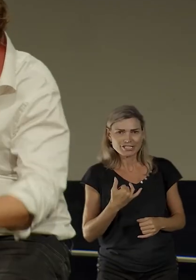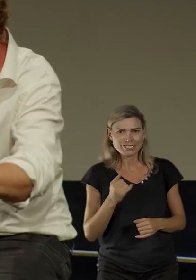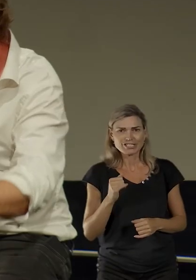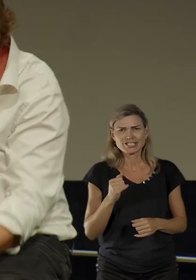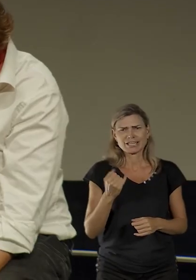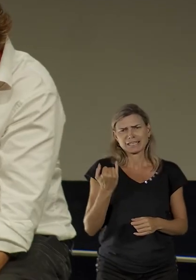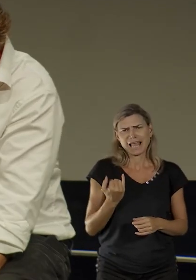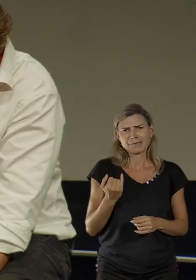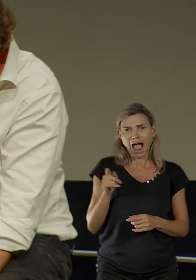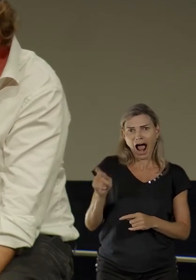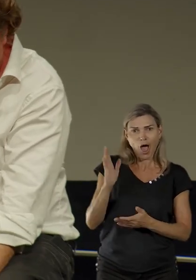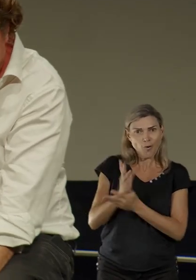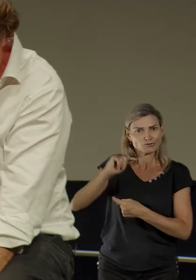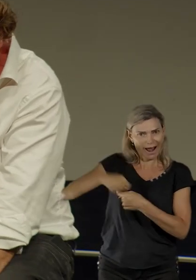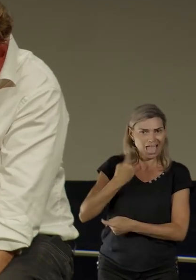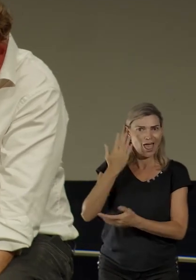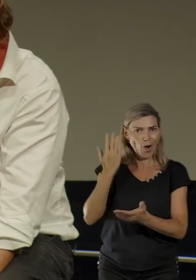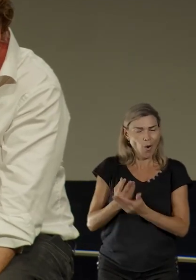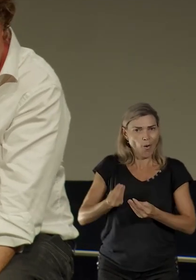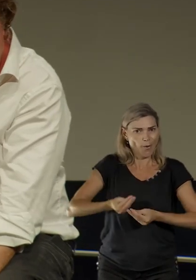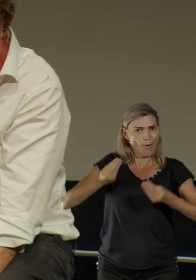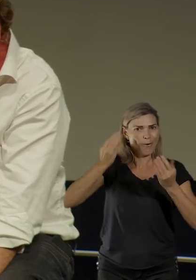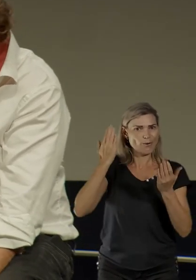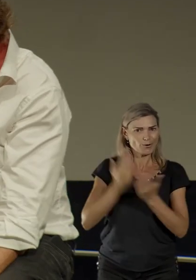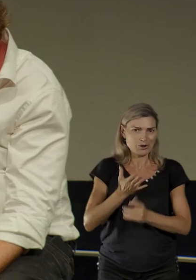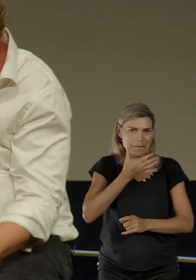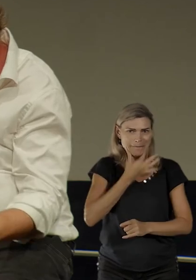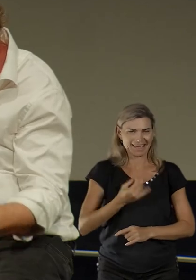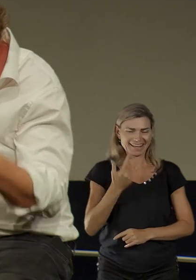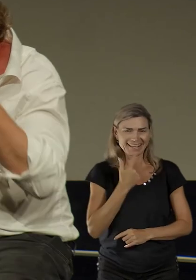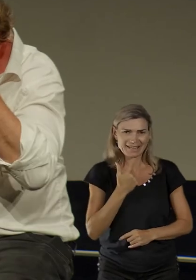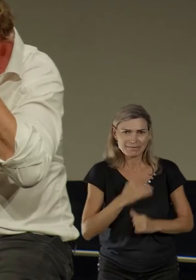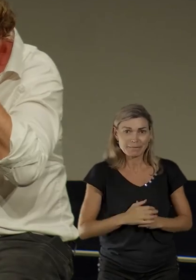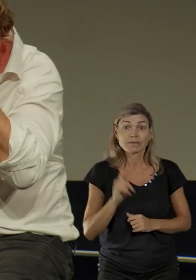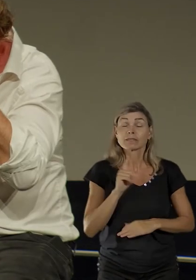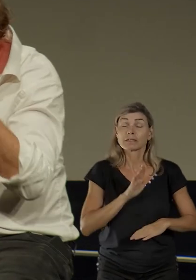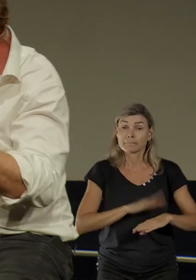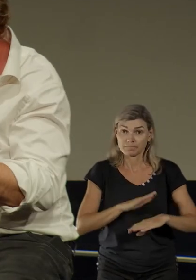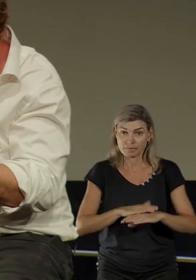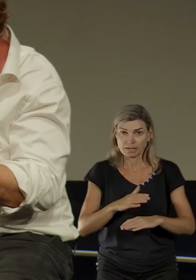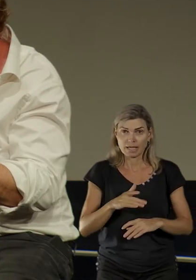A pan kolega to docela hezky rozjel. A jenom připomenu, že ten svět toho urbanismu